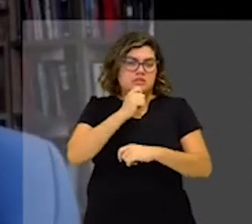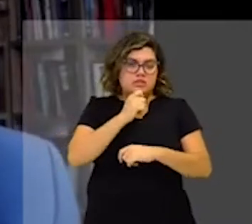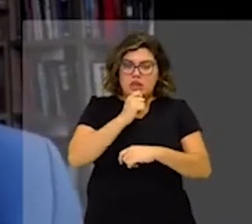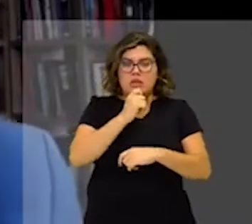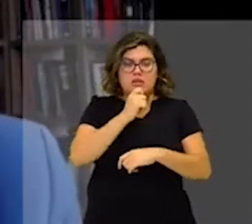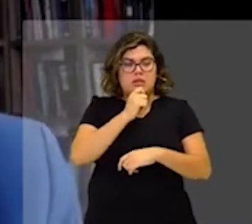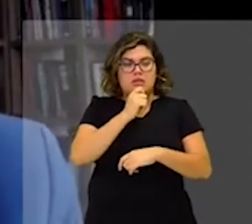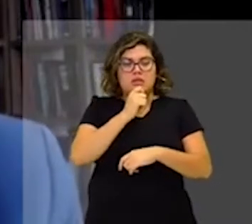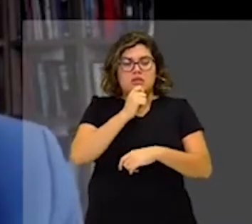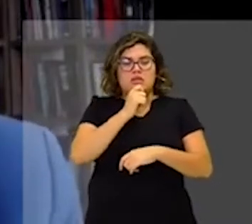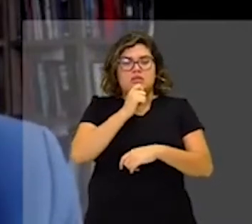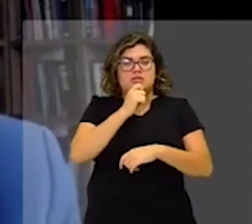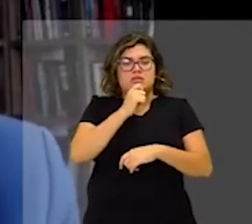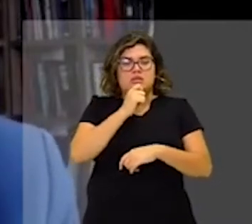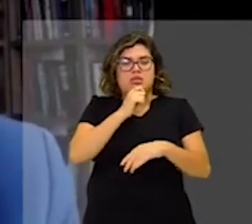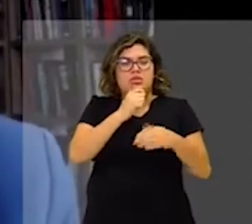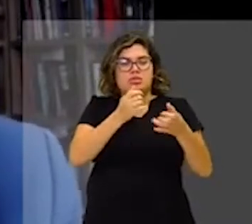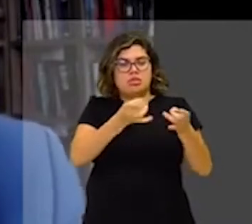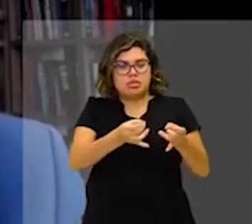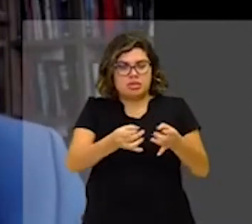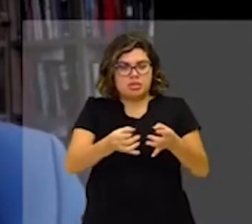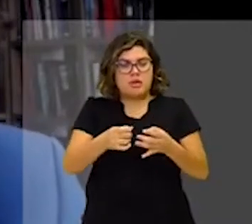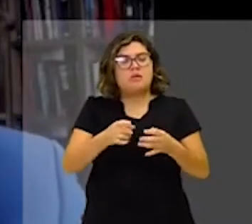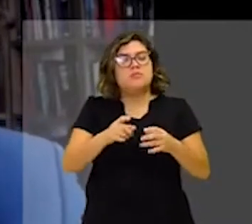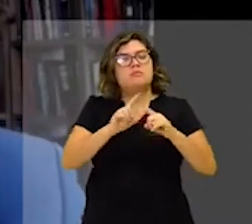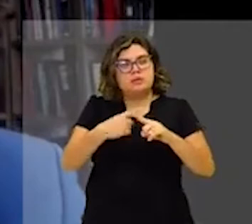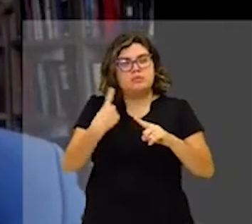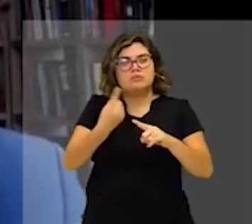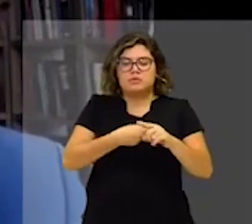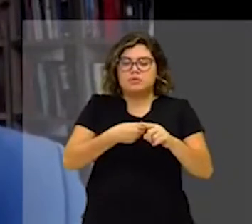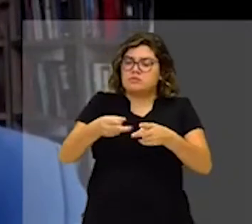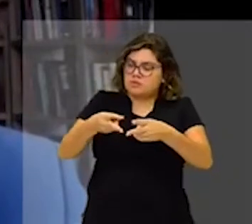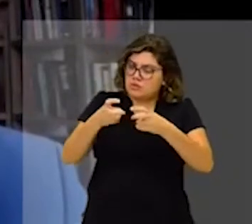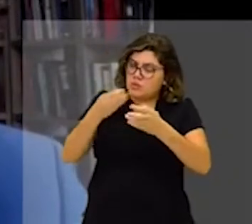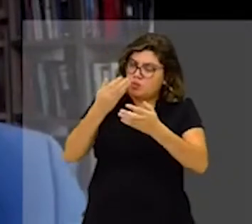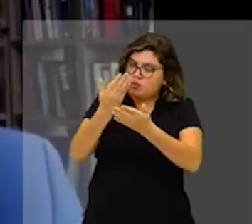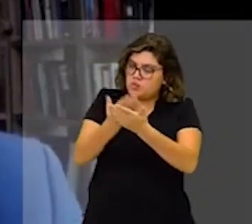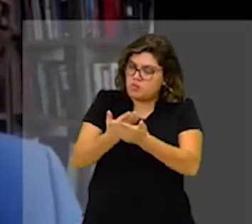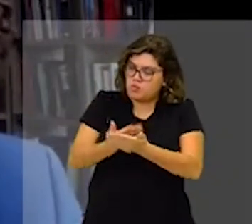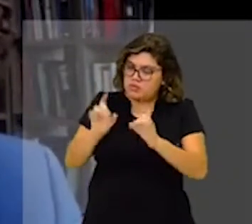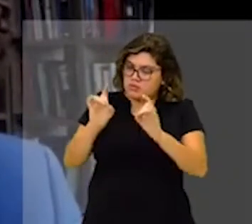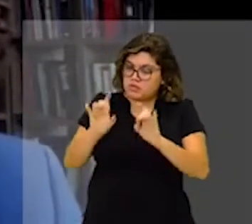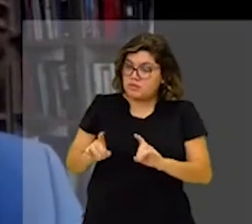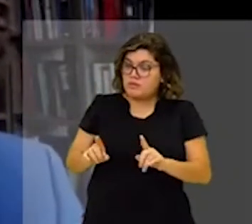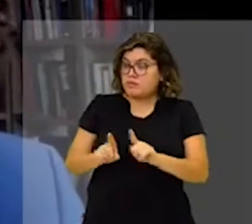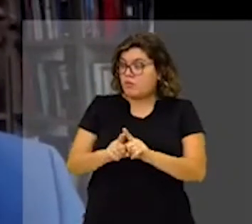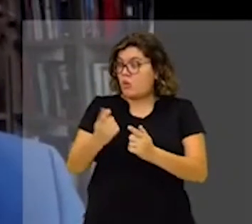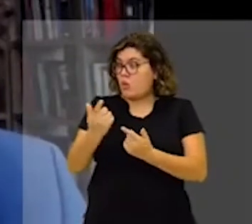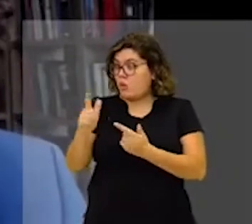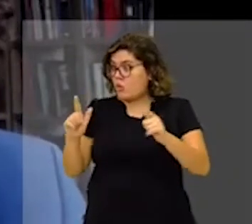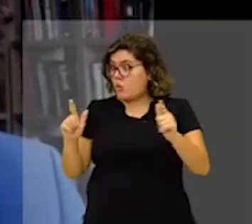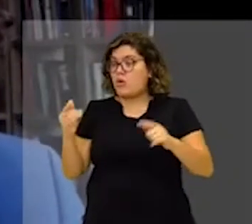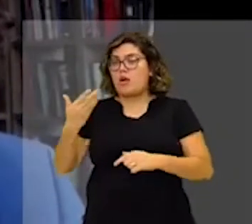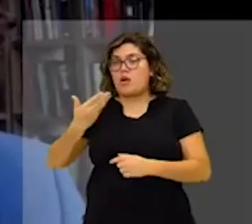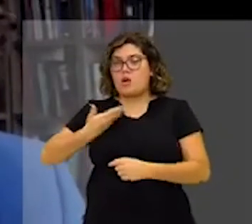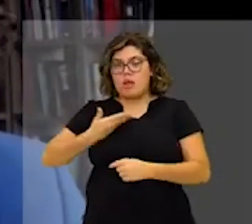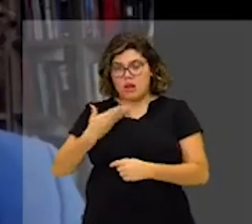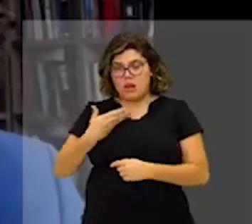observamos tanto no estudo desse caso específico como de outros casos que as colegas vão trazer e